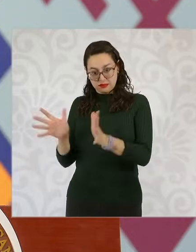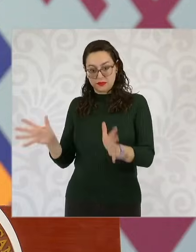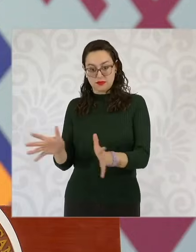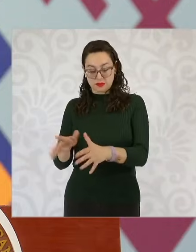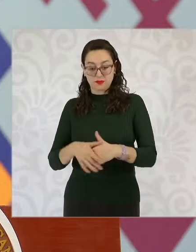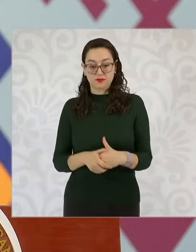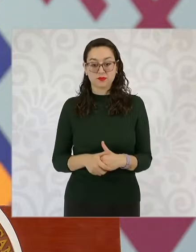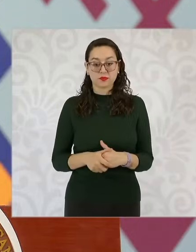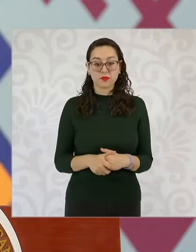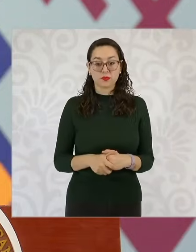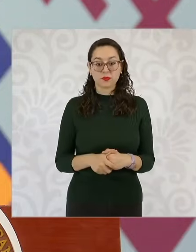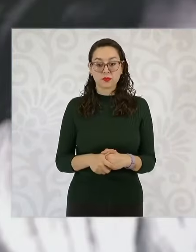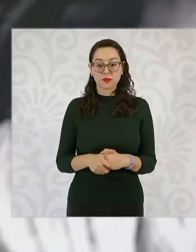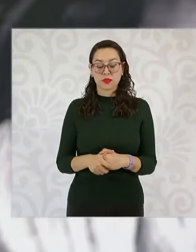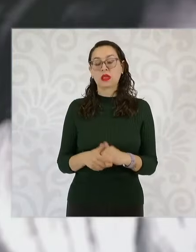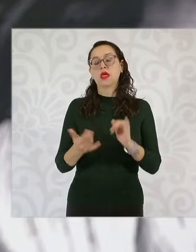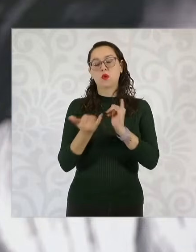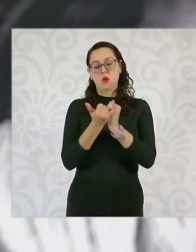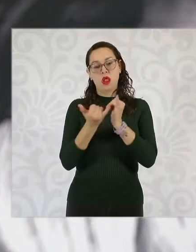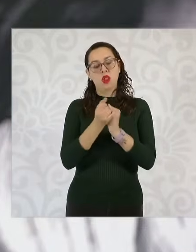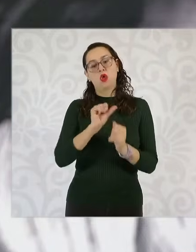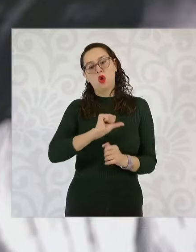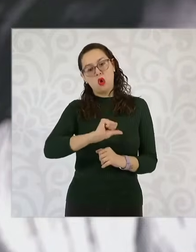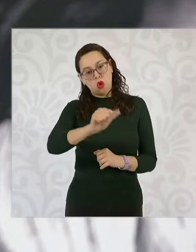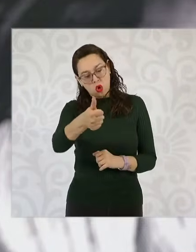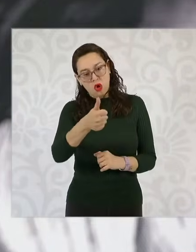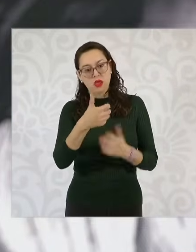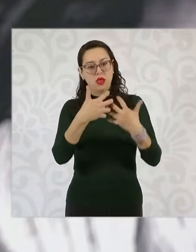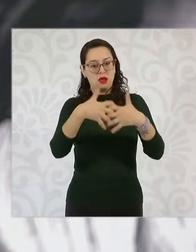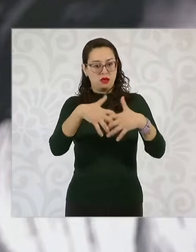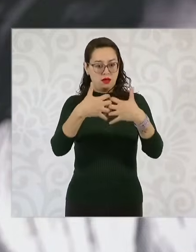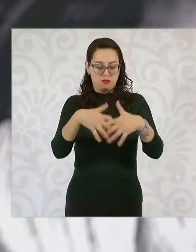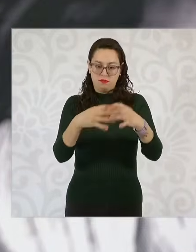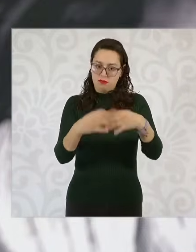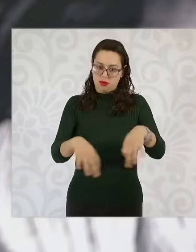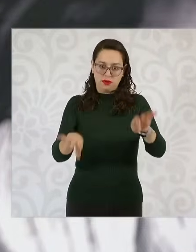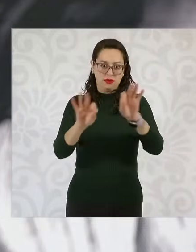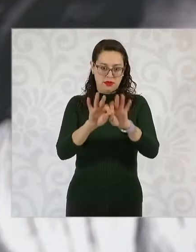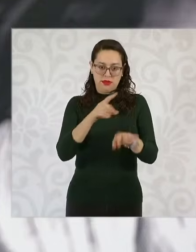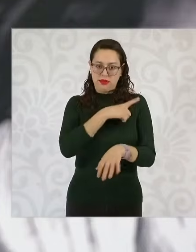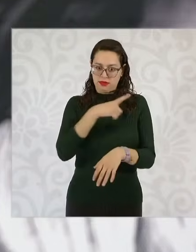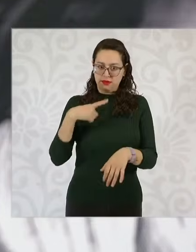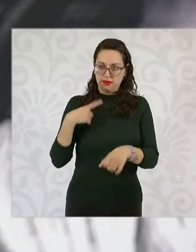petroquímico de escolín como ya les decía y luego vamos a producir también en la parte petroquímica